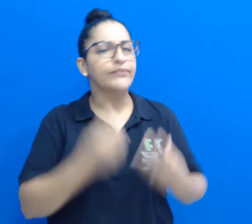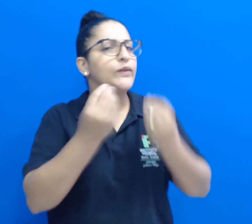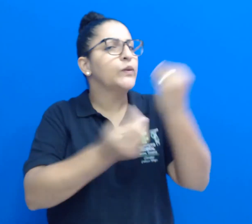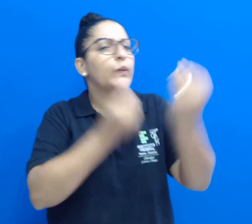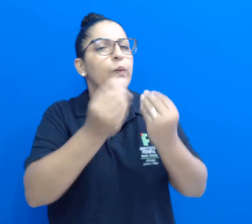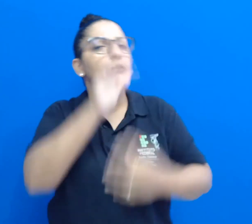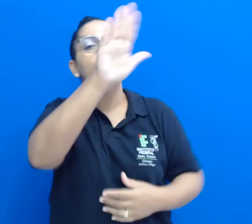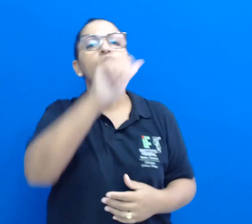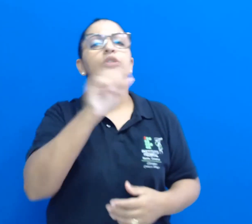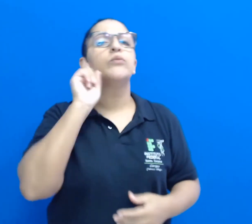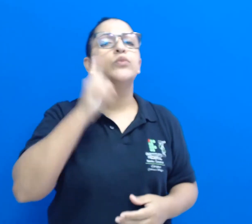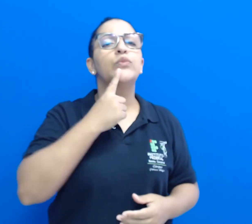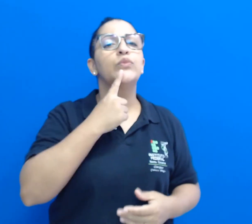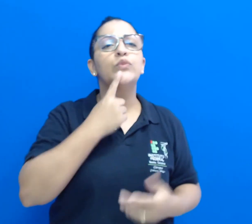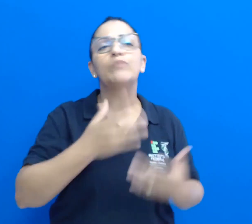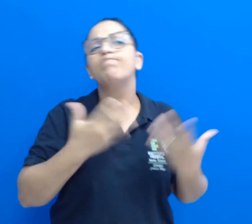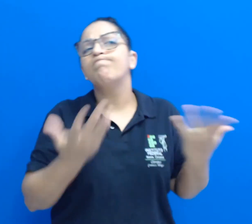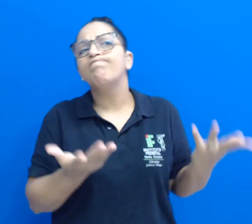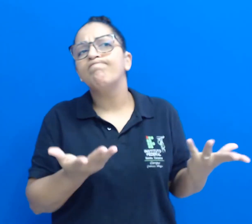Como chamar uma pessoa surda?